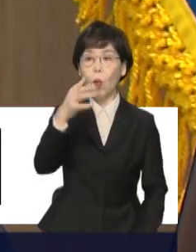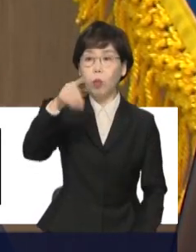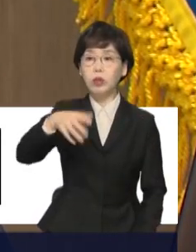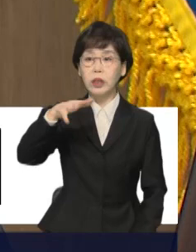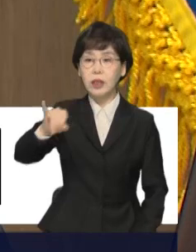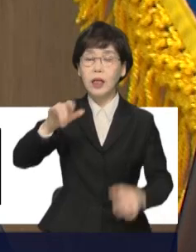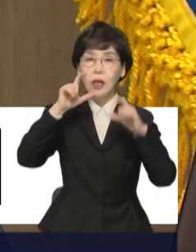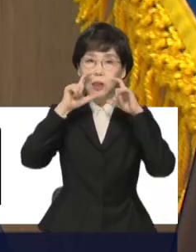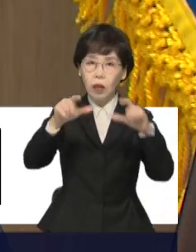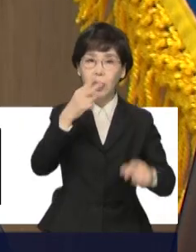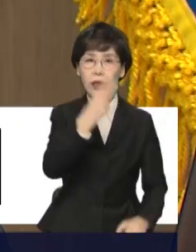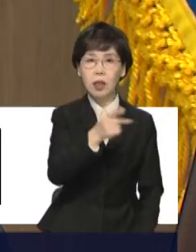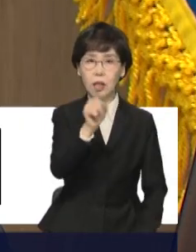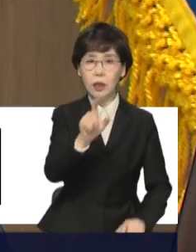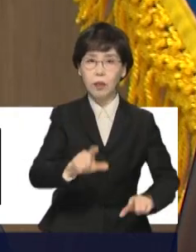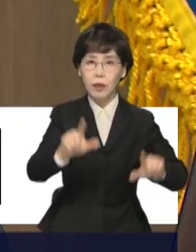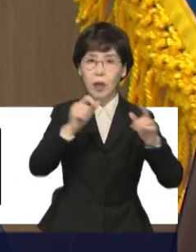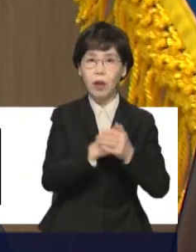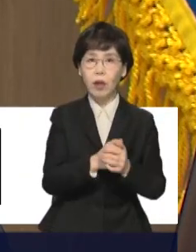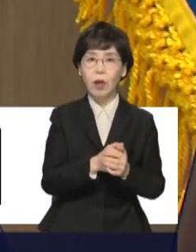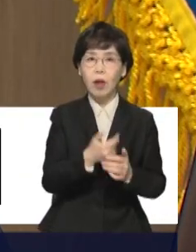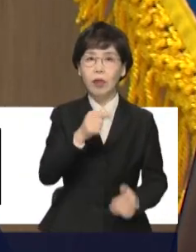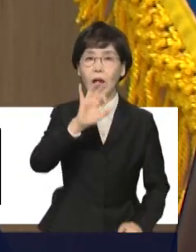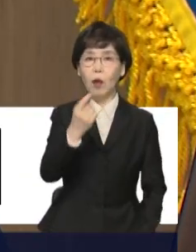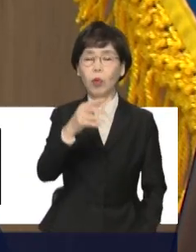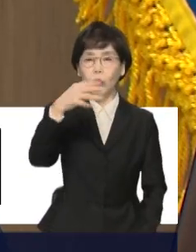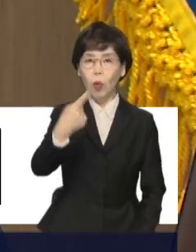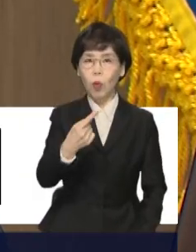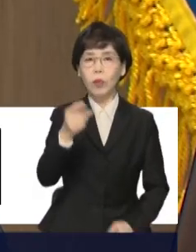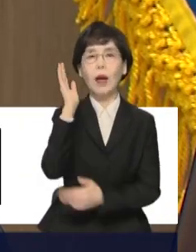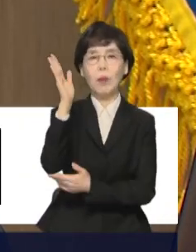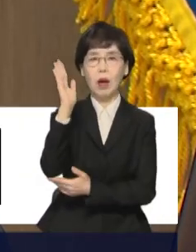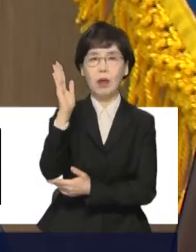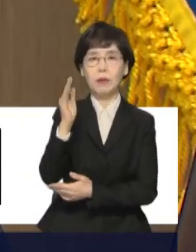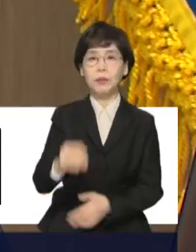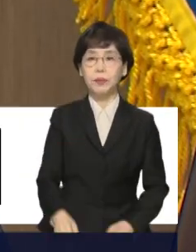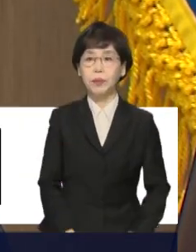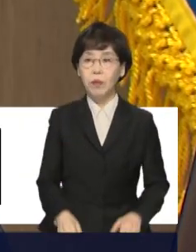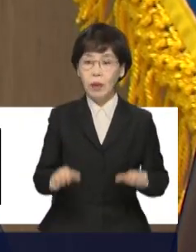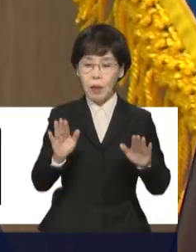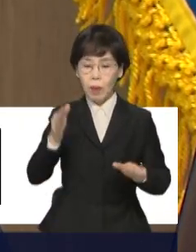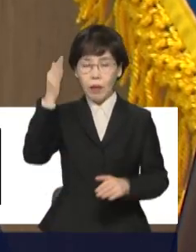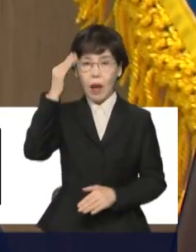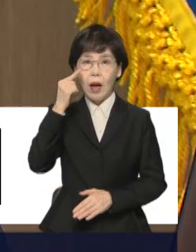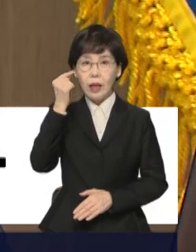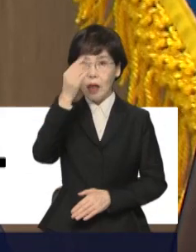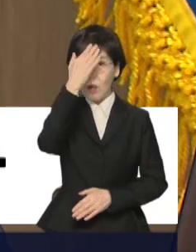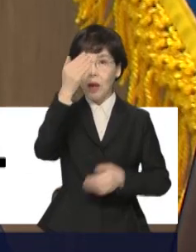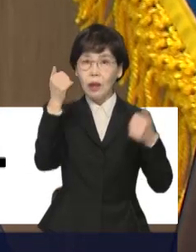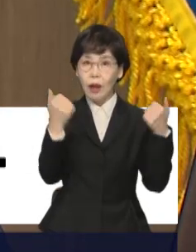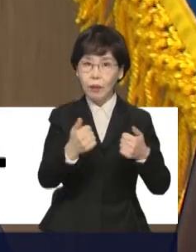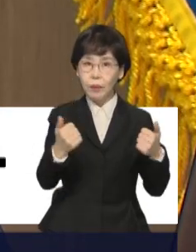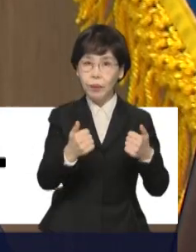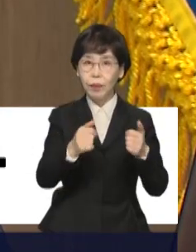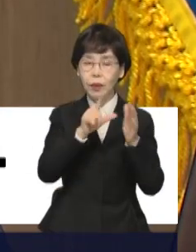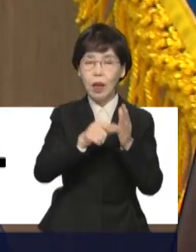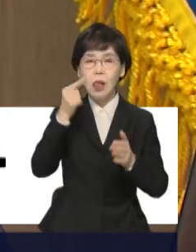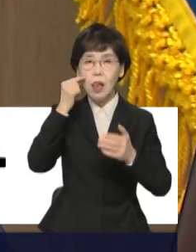김대중-오부치 선언과 2010년 간 나오토 담화입니다. 이번 한일회담에서 일본 정부는